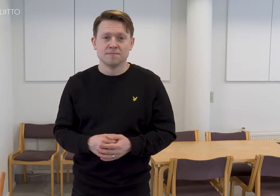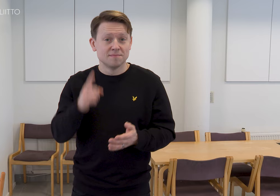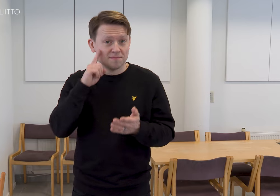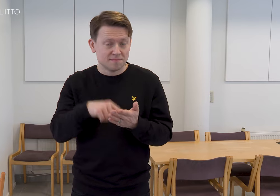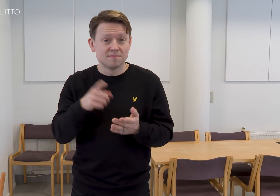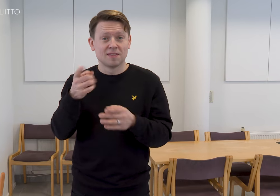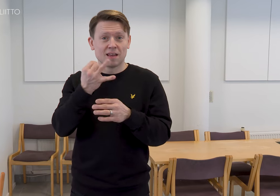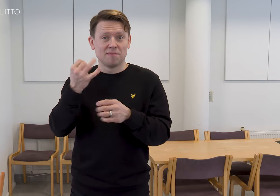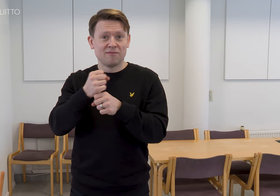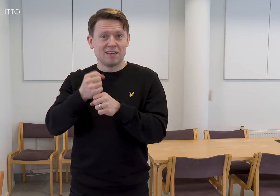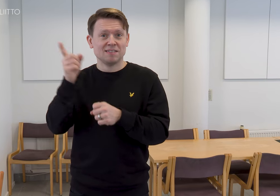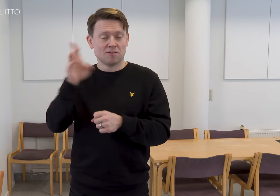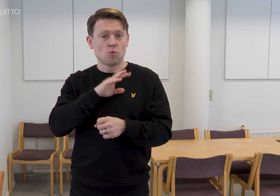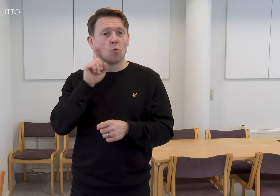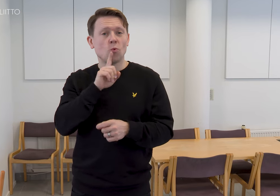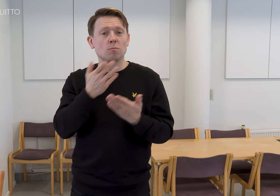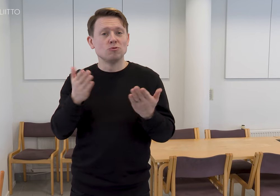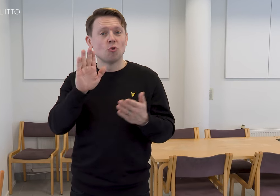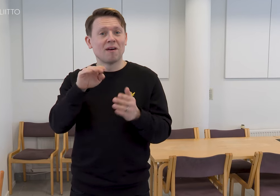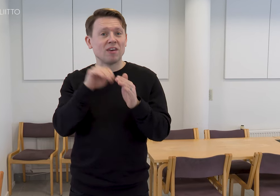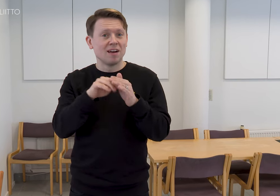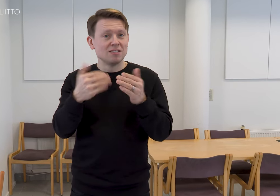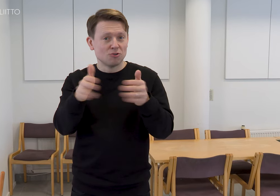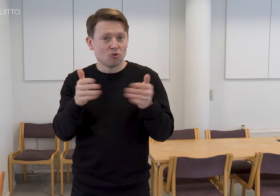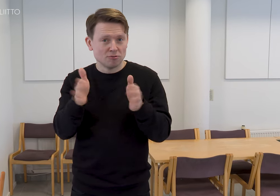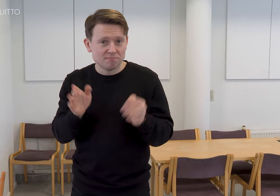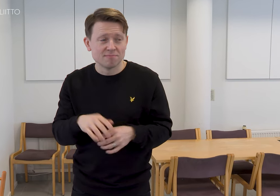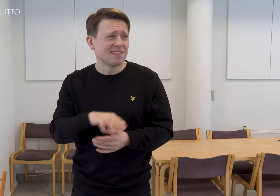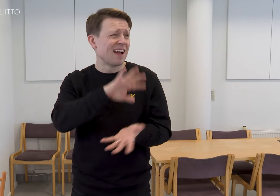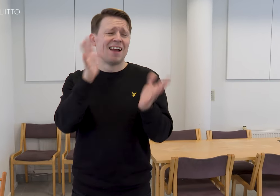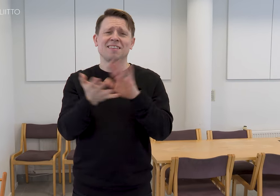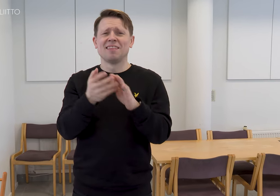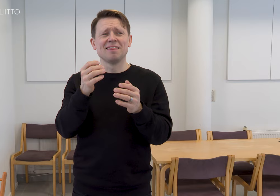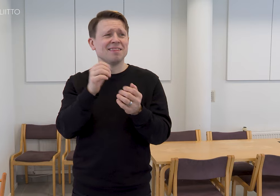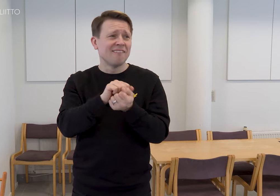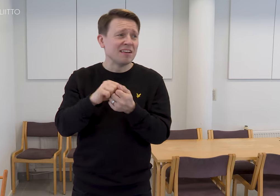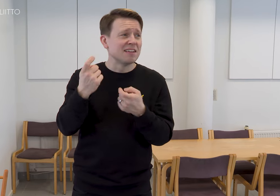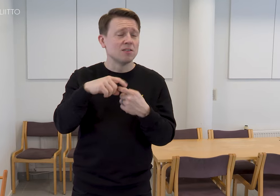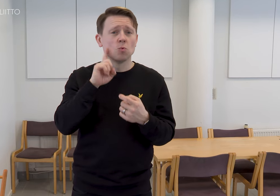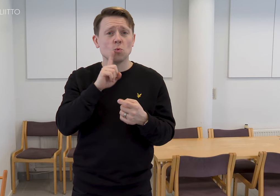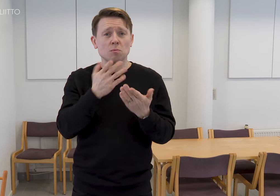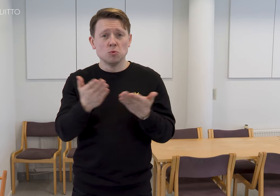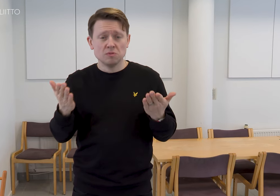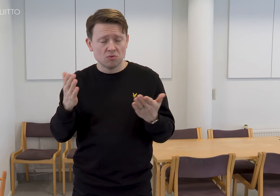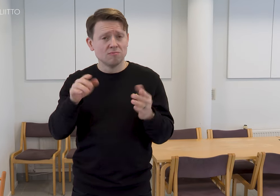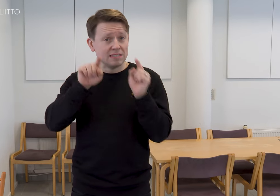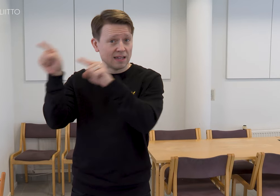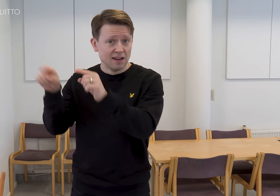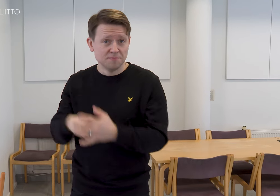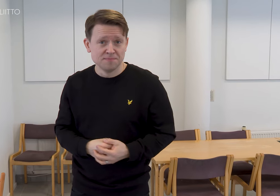Eli Tampereen Werstaalla sijaitsevat Kuurojen museon varastot, - siellä ovat kaikki museon tavarat.